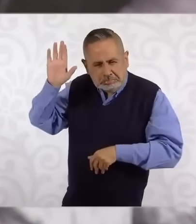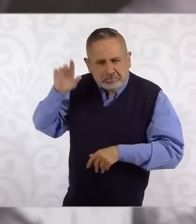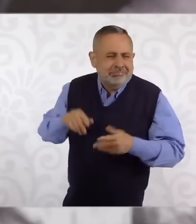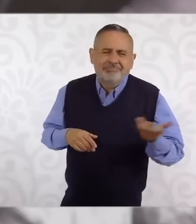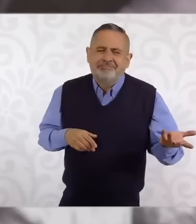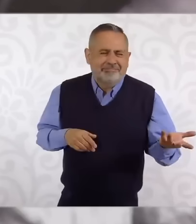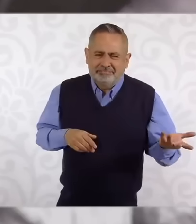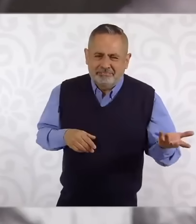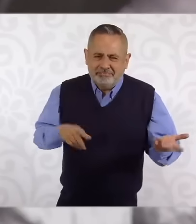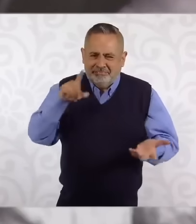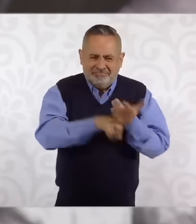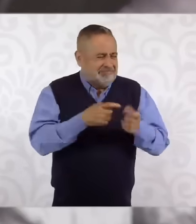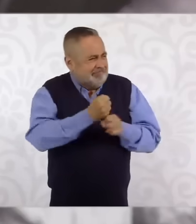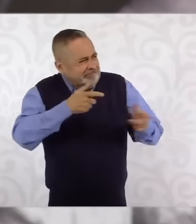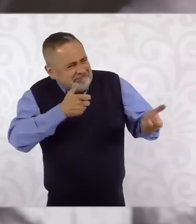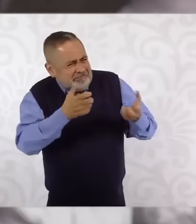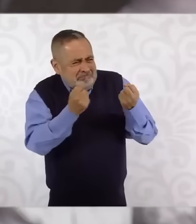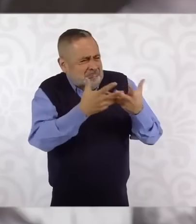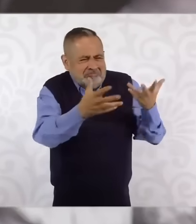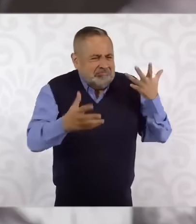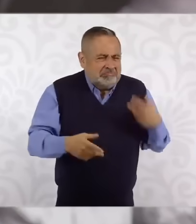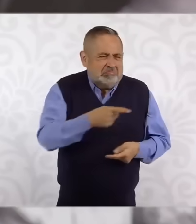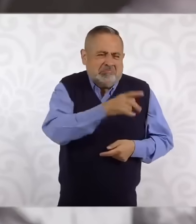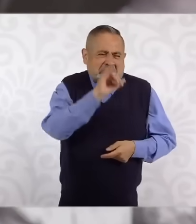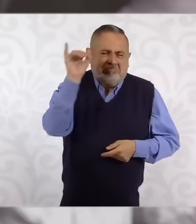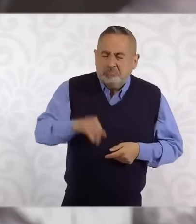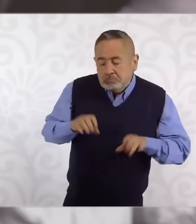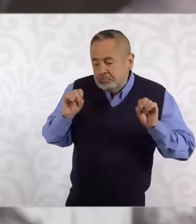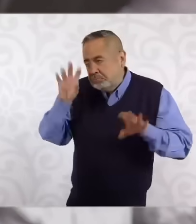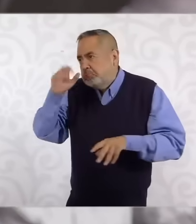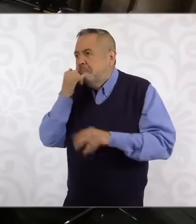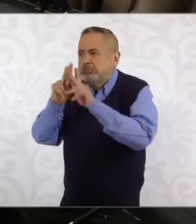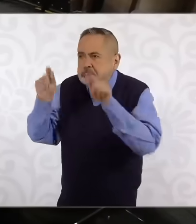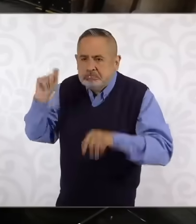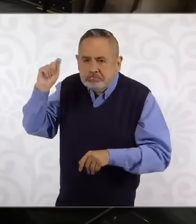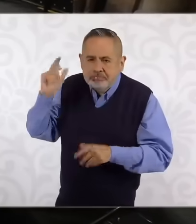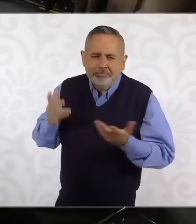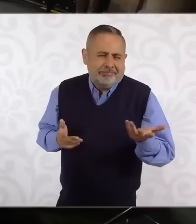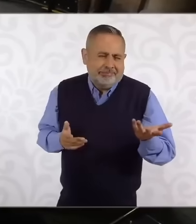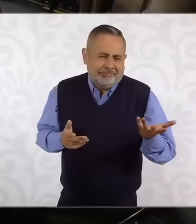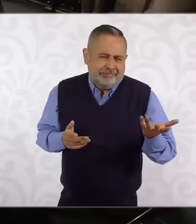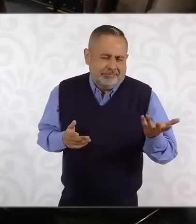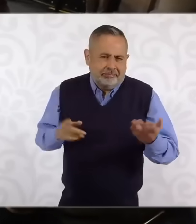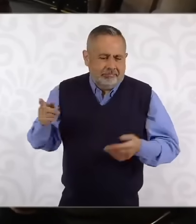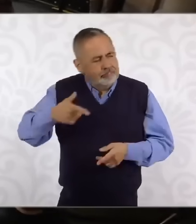mucho armamento, también se explicó aquí. Muy bien, general. Y ya que está ahí, por favor.